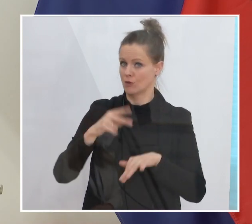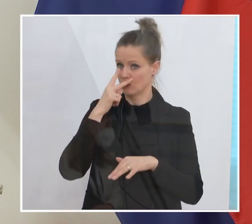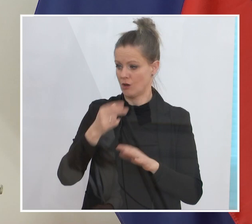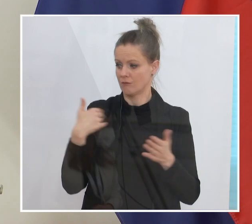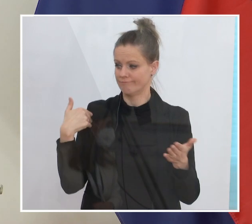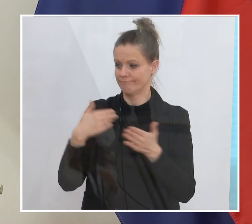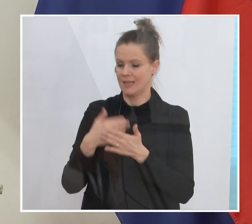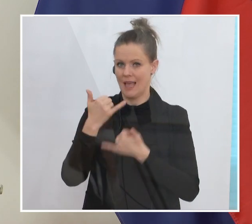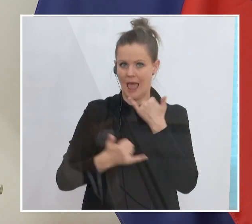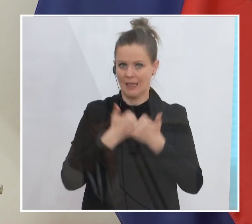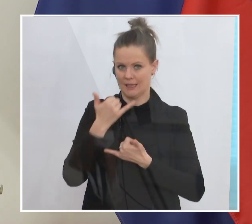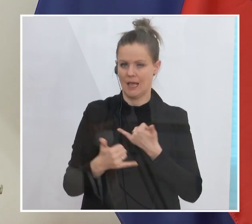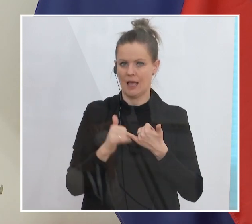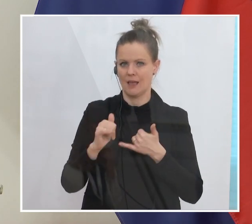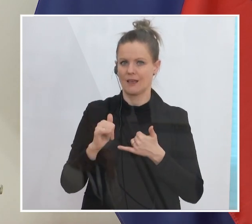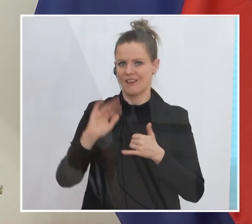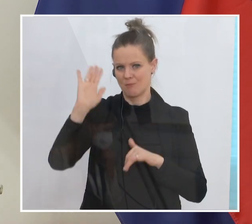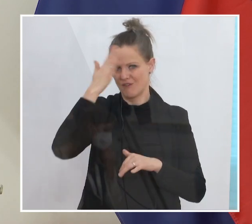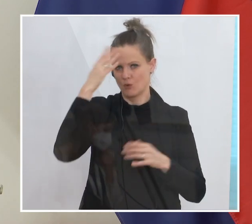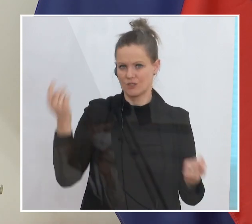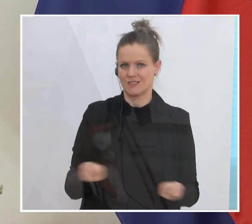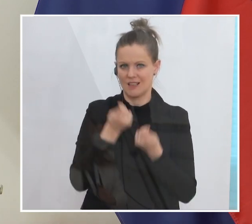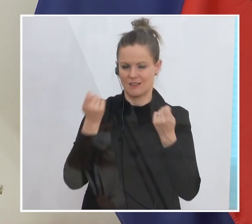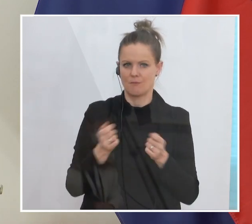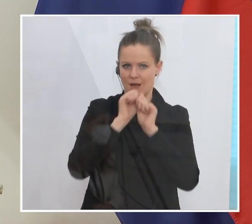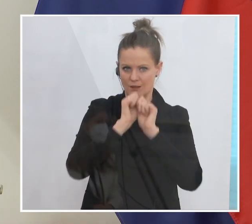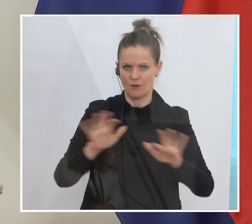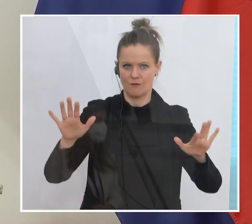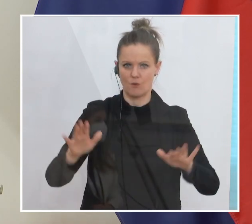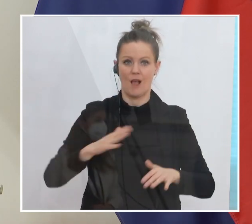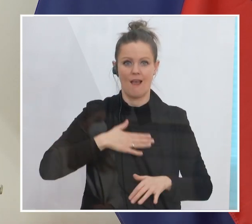war auch eine Bewusstseinskampagne für heimische Lebensmittel. Wir haben gemeinsam mit der gesamten